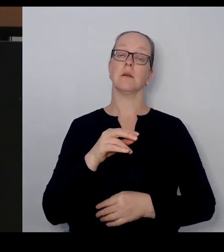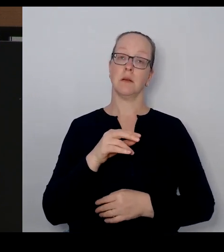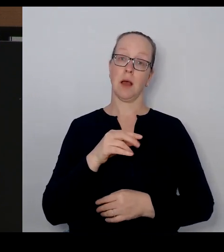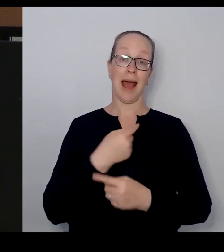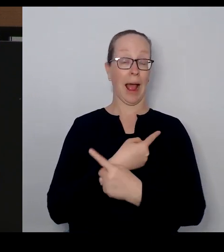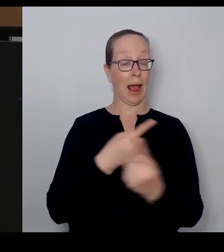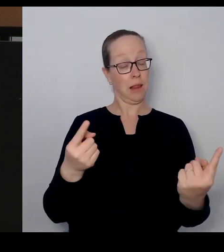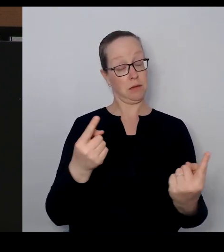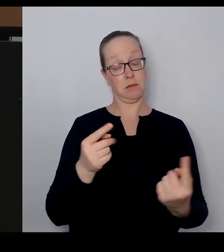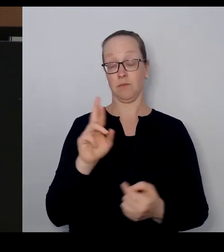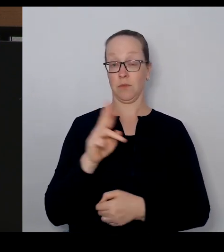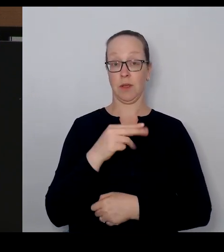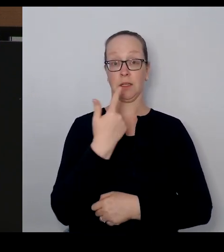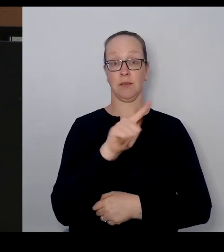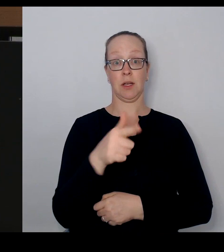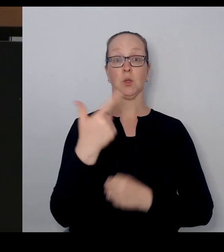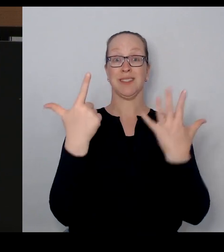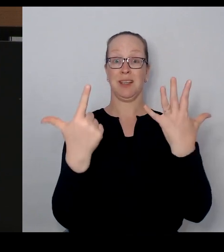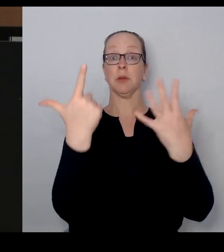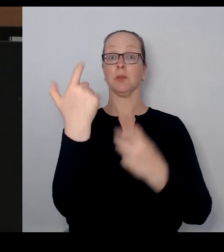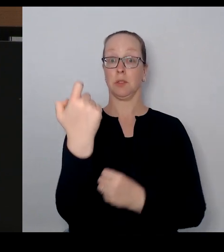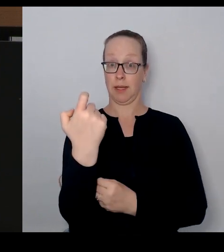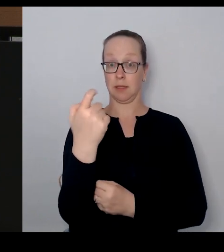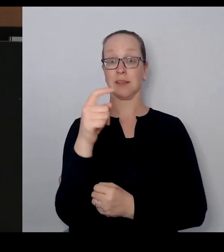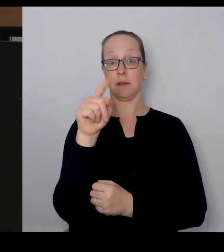unter diesen Rahmenbedingungen aufstellen zu können